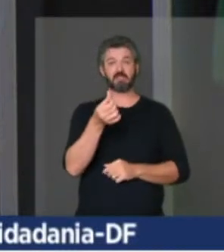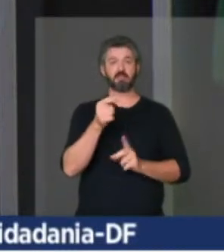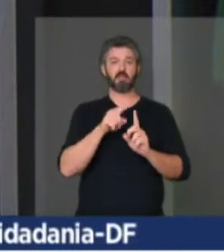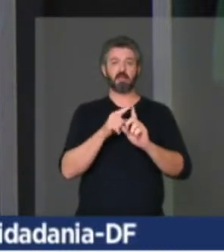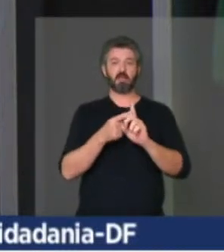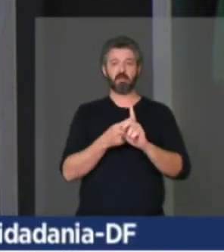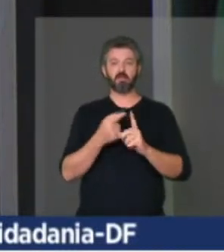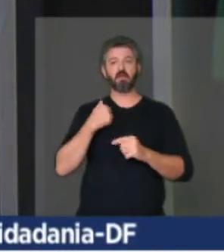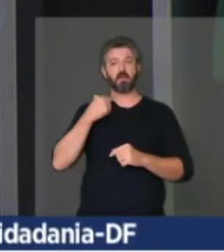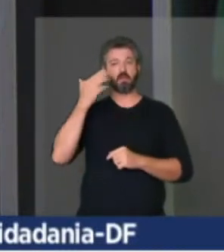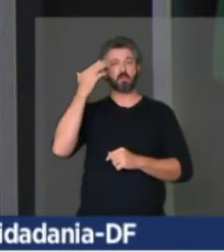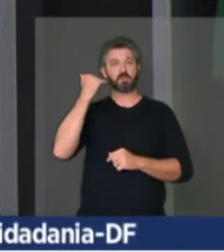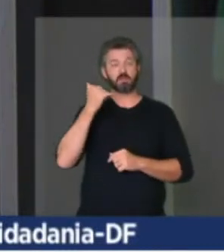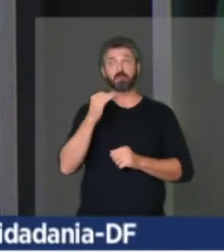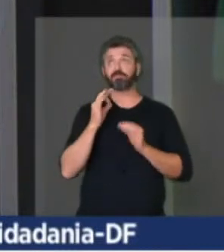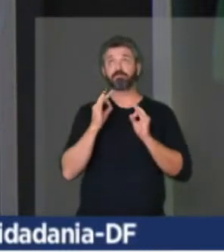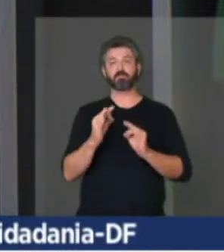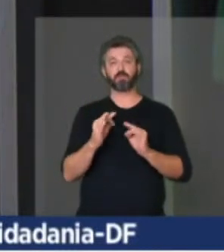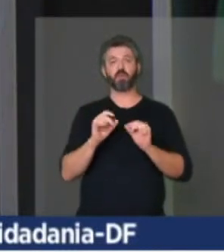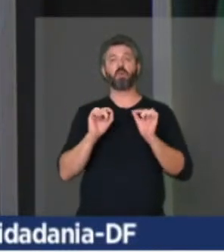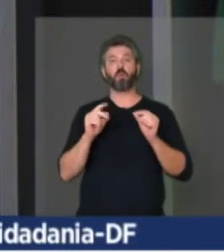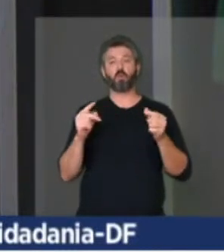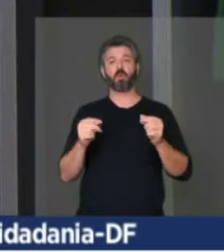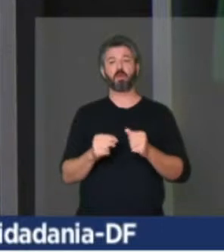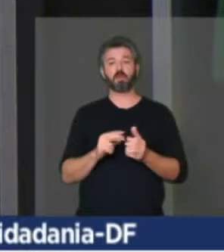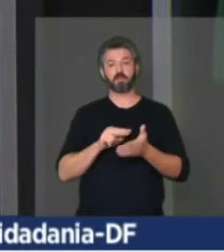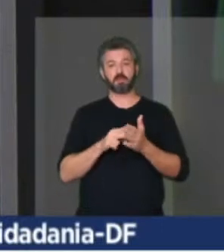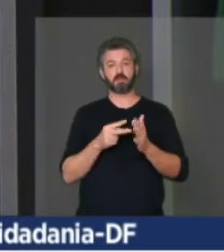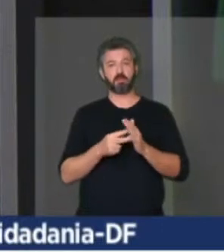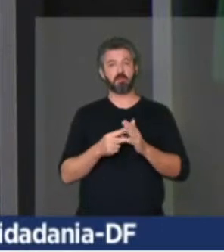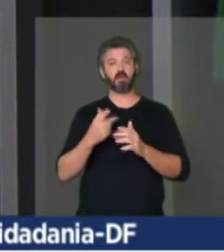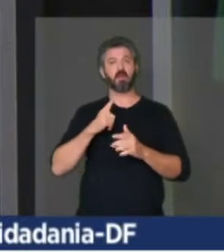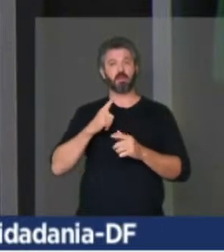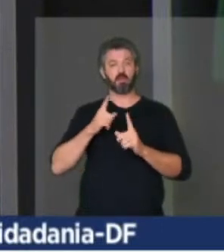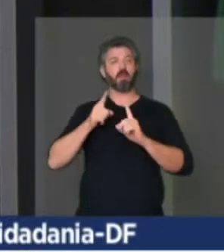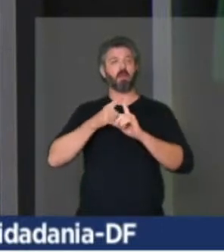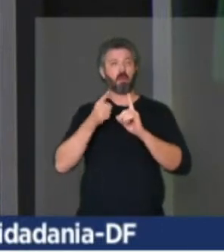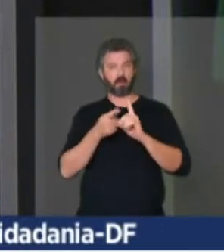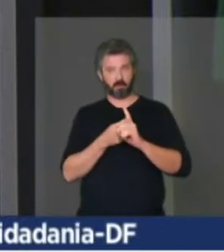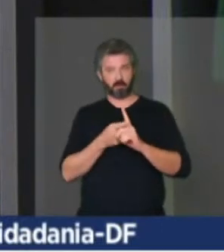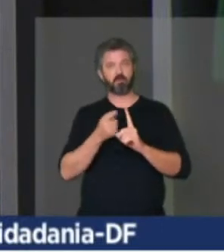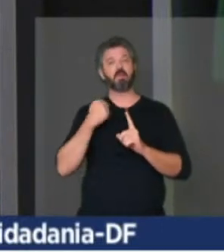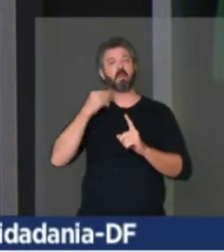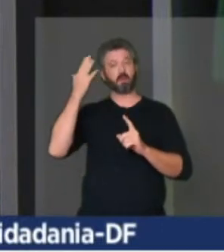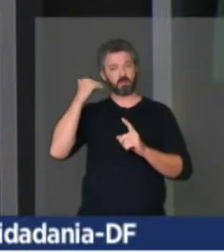ESTAR NUMA GESTAÇÃO, ENTENDO PERFEITAMENTE QUE UMA GESTAÇÃO NÃO SIGNIFICA DOENÇA, MAS EU ENTENDO TAMBÉM A NECESSIDADE DE